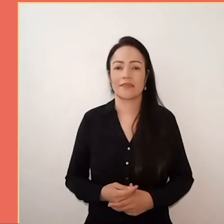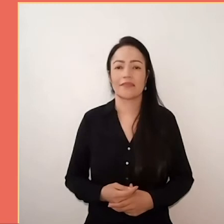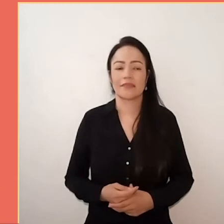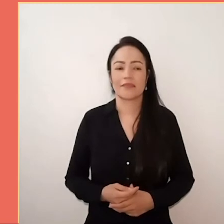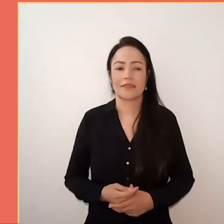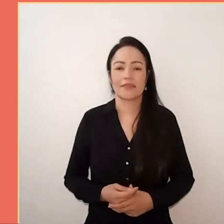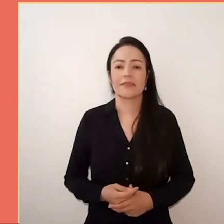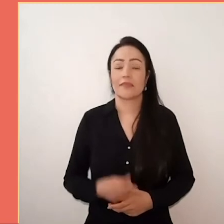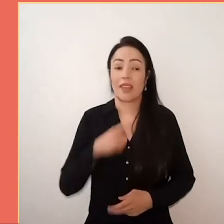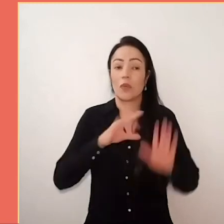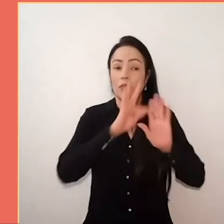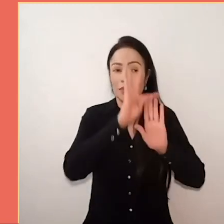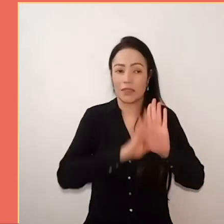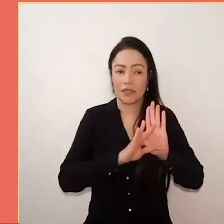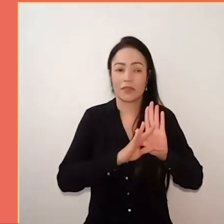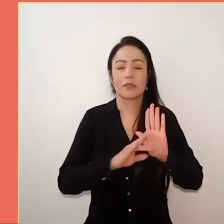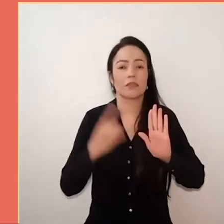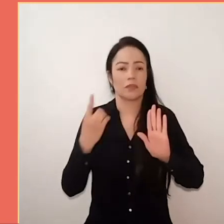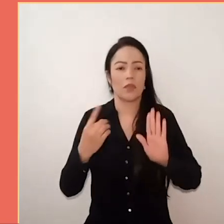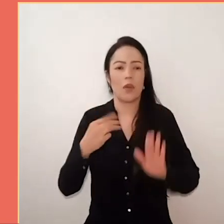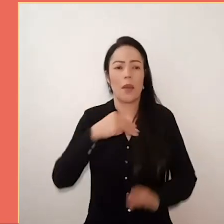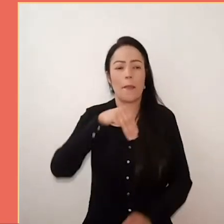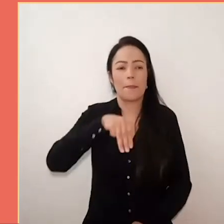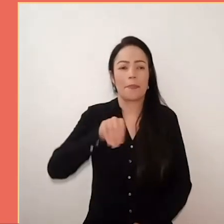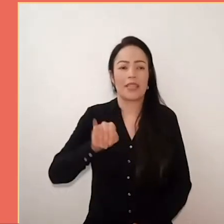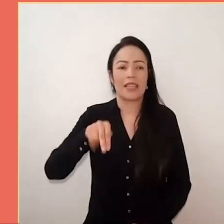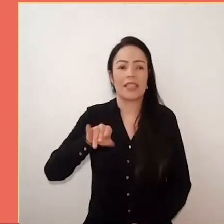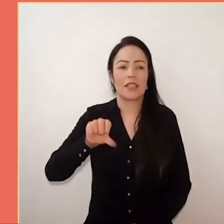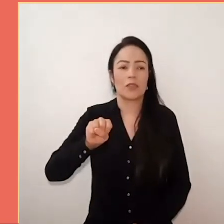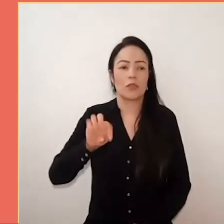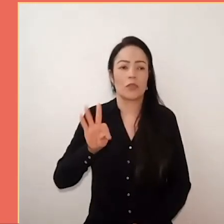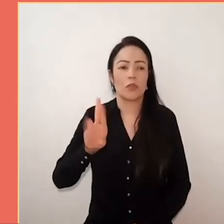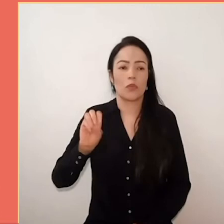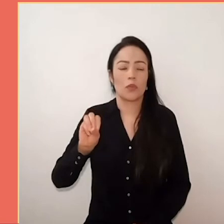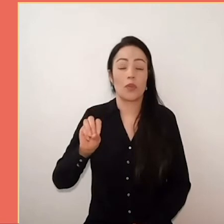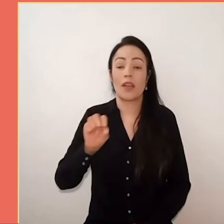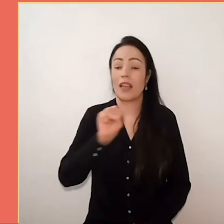um texto de um dos ministros do supremo tribunal que me emociona muito quando ele fala do direito da criança